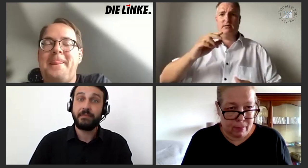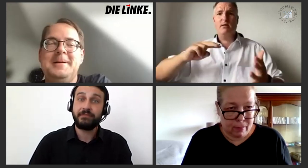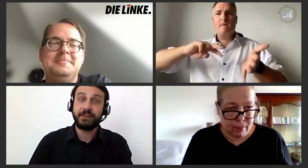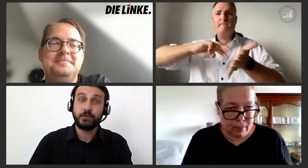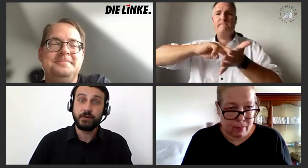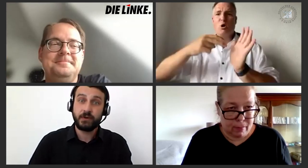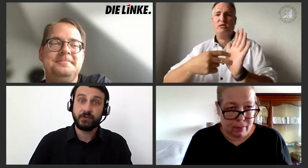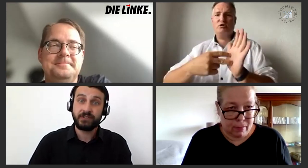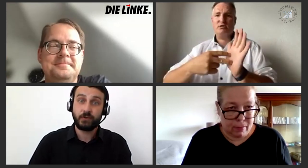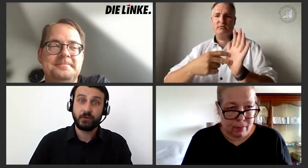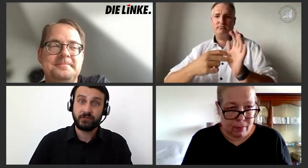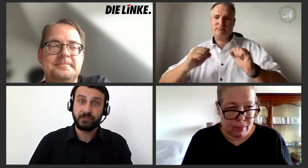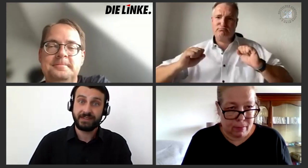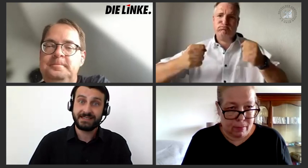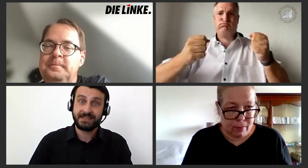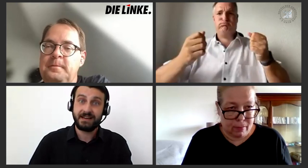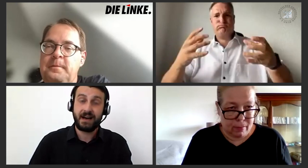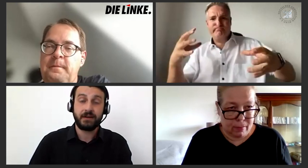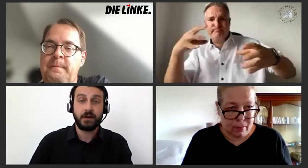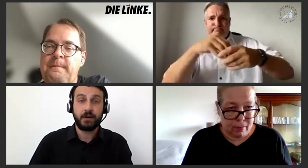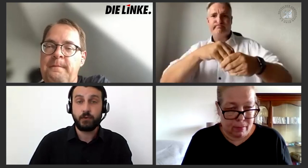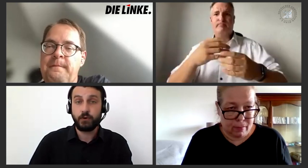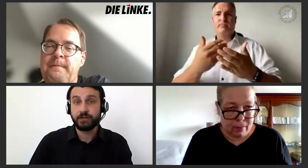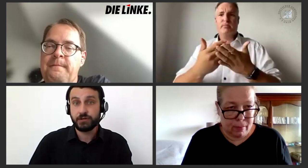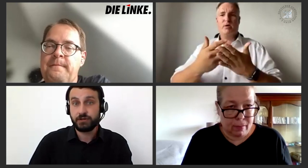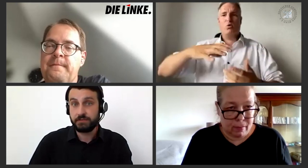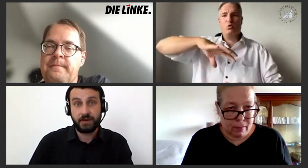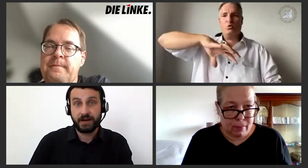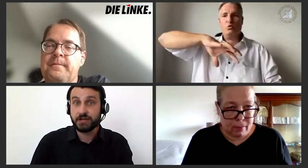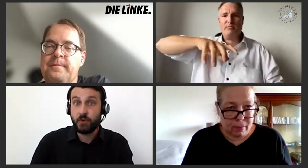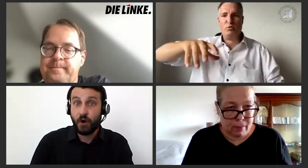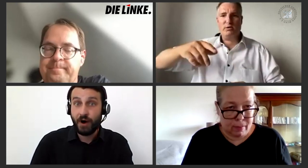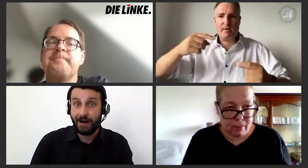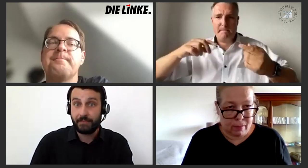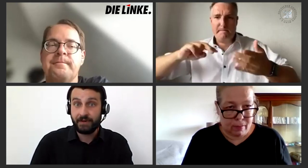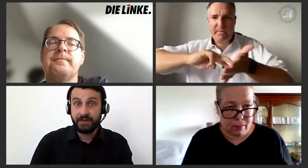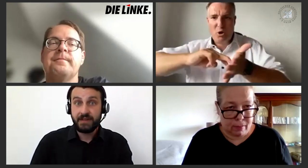Rückfrage diesbezüglich. Wir haben viele Gehörlose die großes Interesse an politischem Engagement